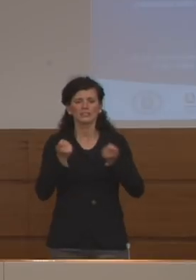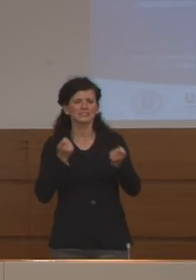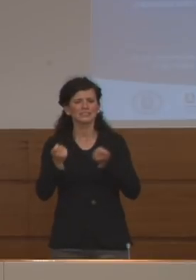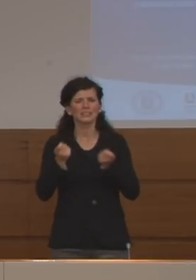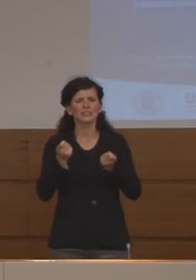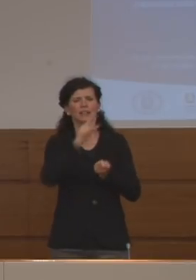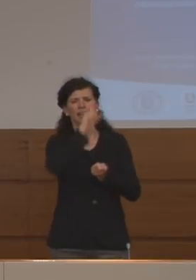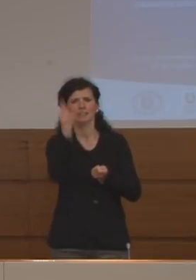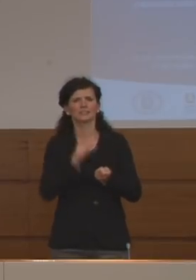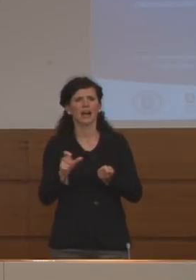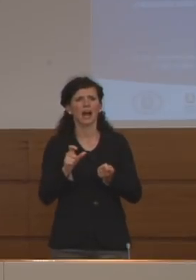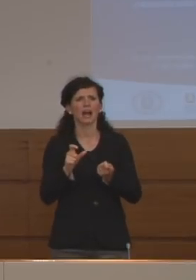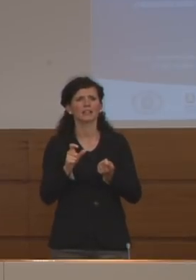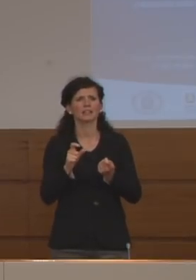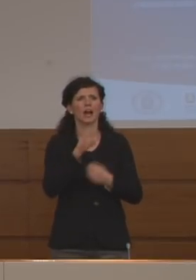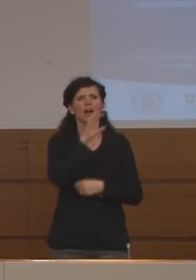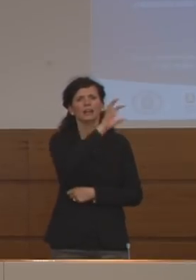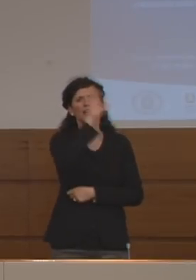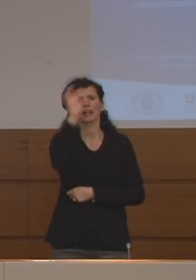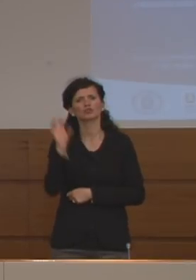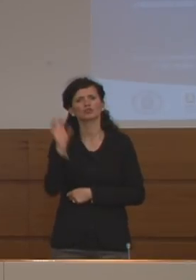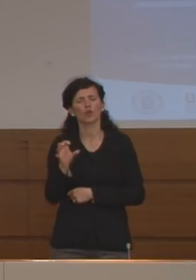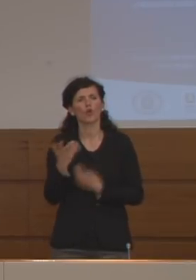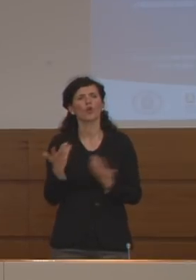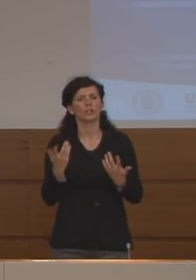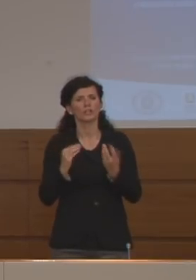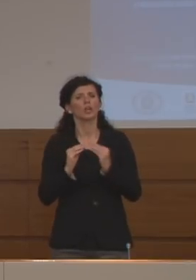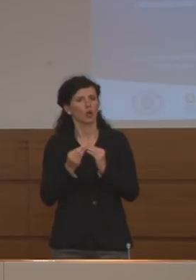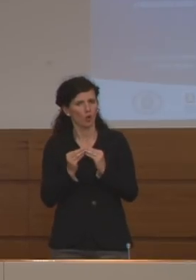Diciamo che ci sono un paio di argomenti